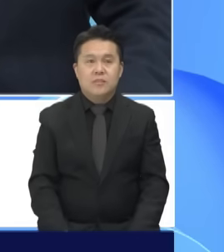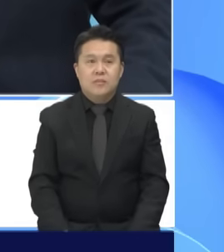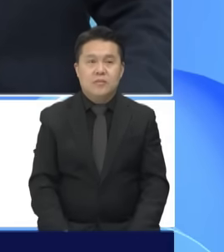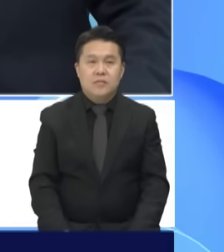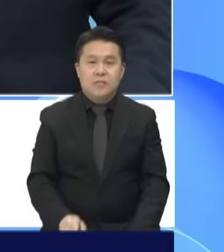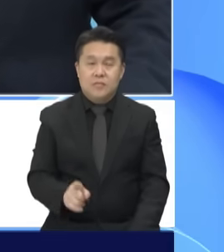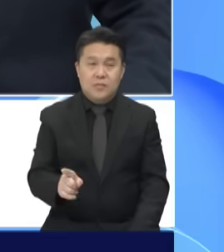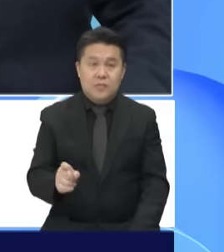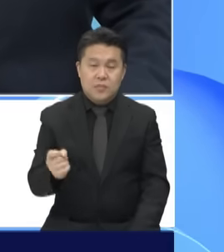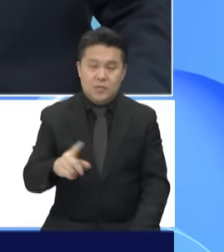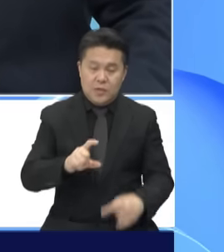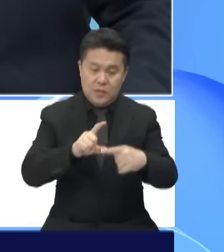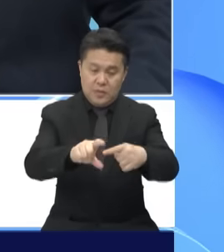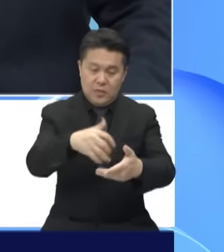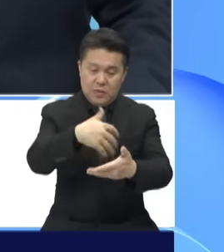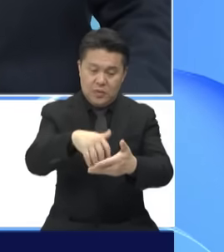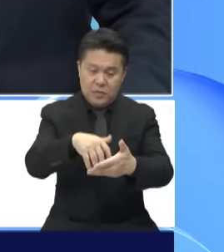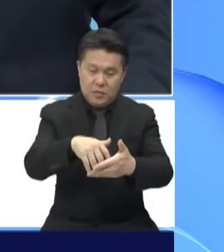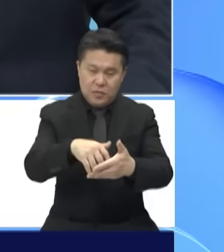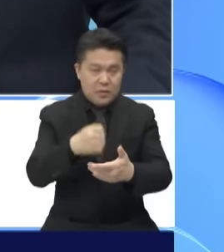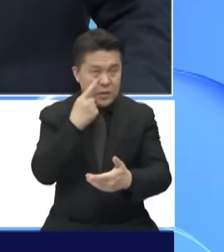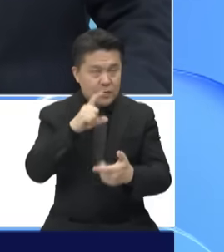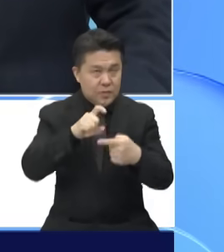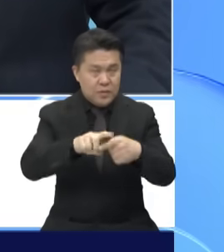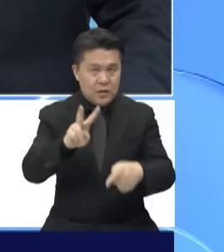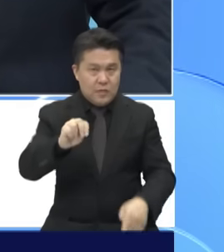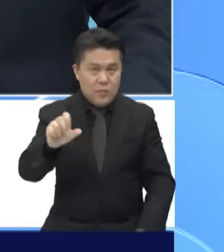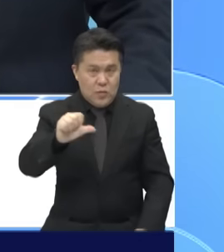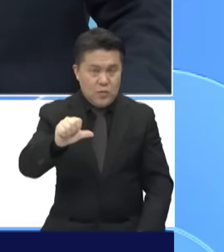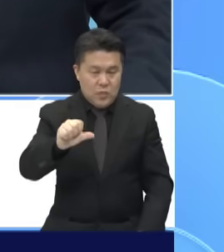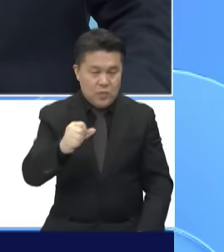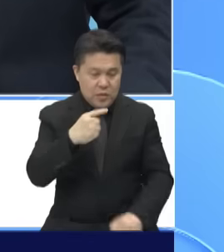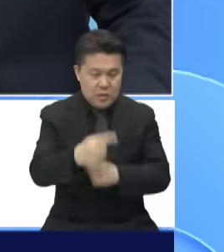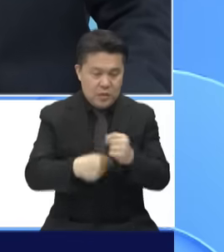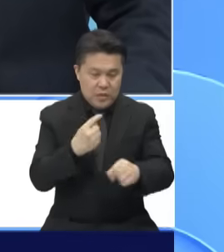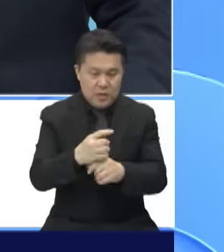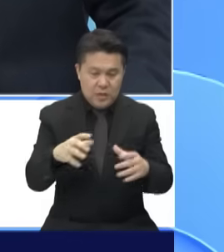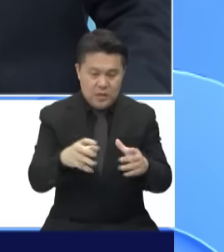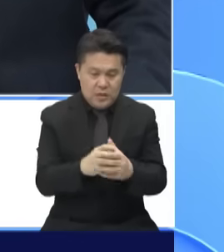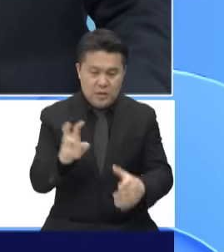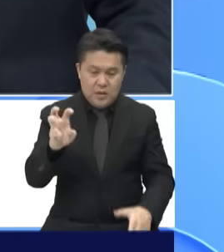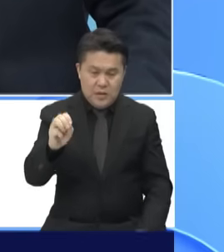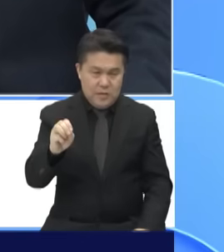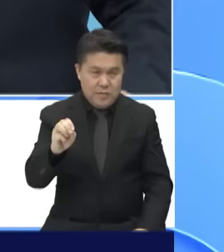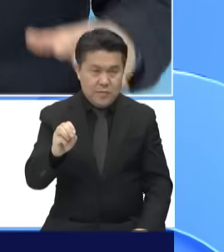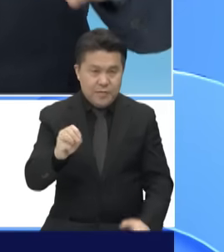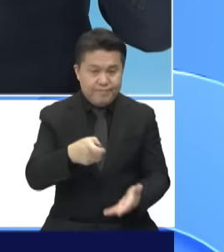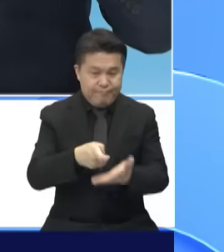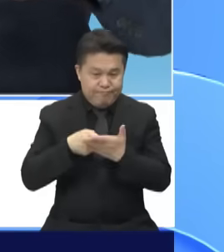이건 케이스 바이 케이스지만 평균을 내면 월 평균 2만 5천 원, 연간으로는 30만 원 정도 보험료가 줄어드는 그런 효과를 내게 됩니다.